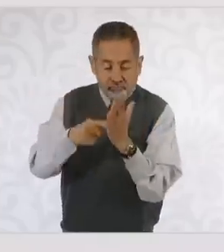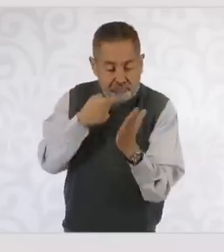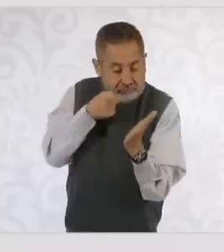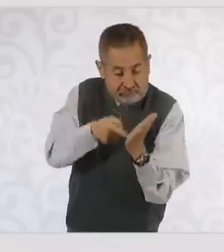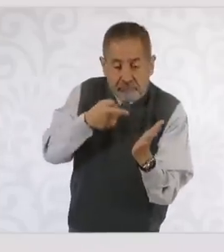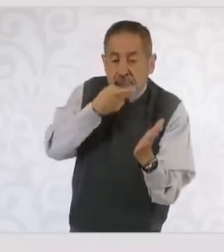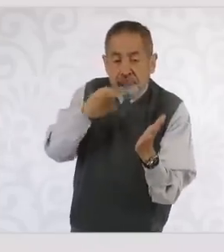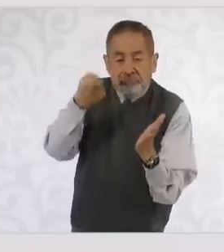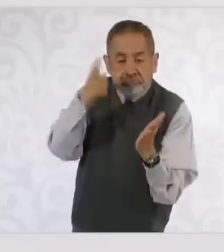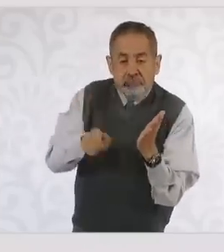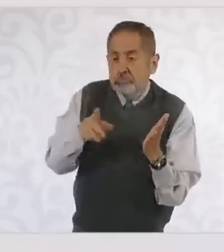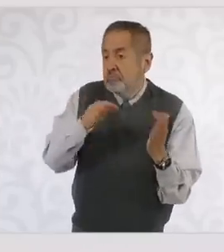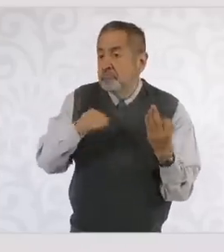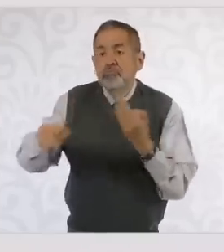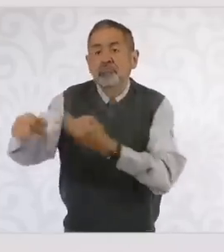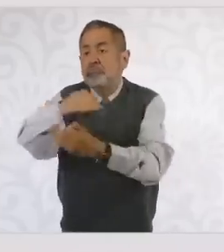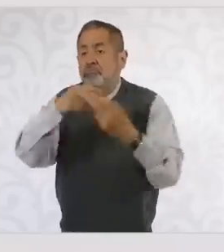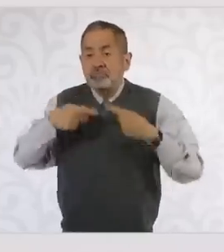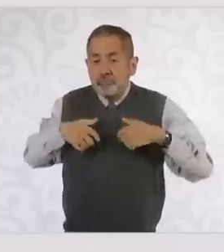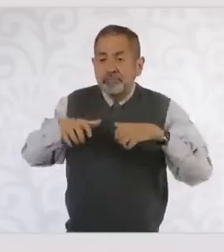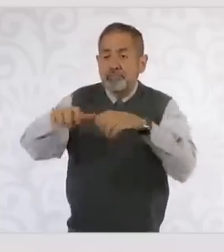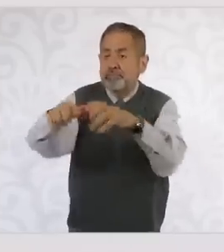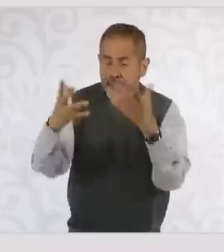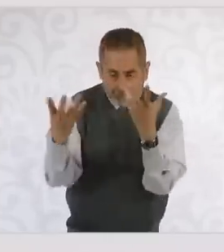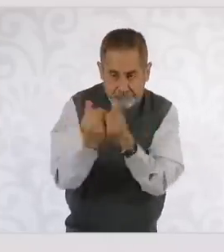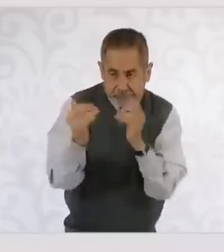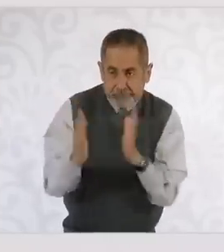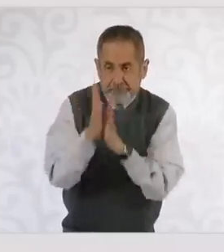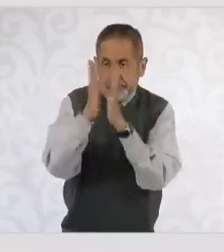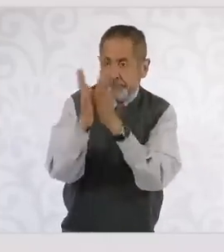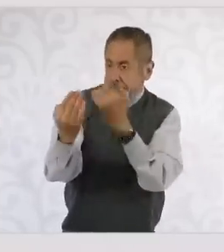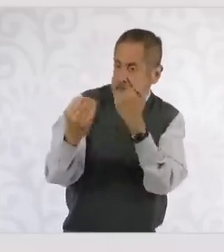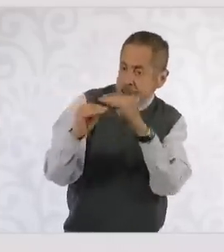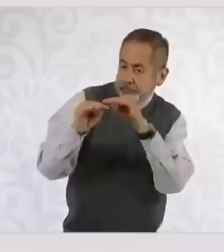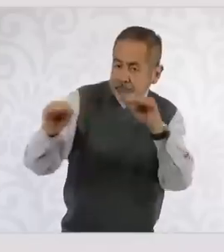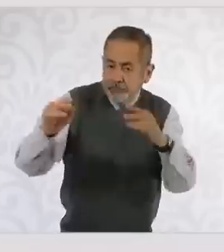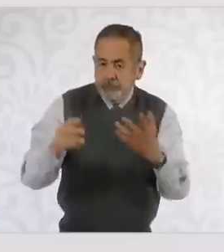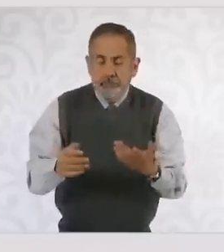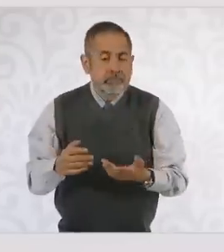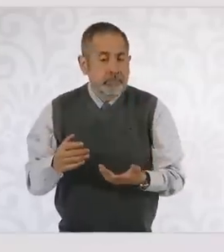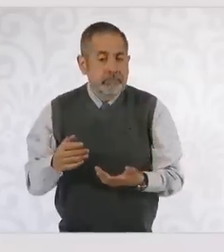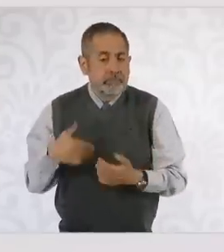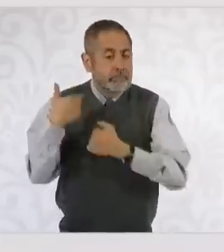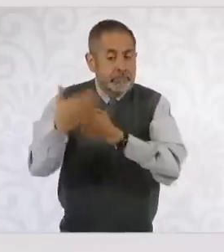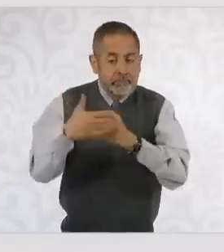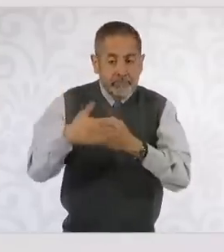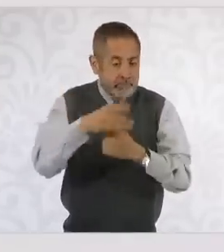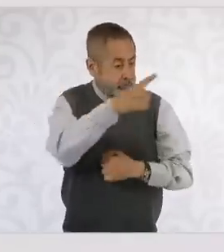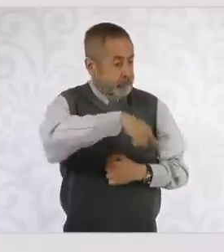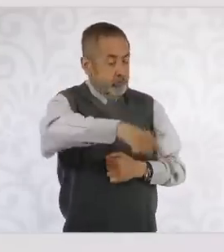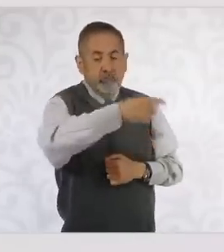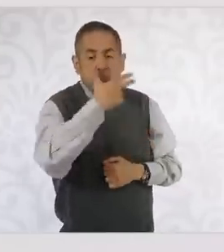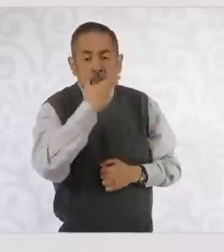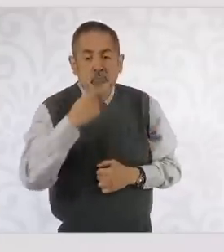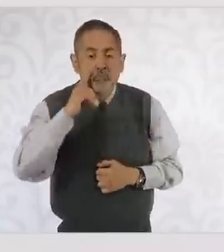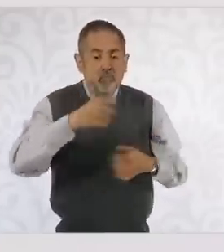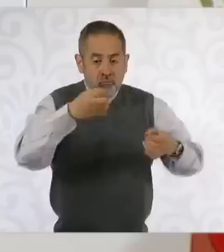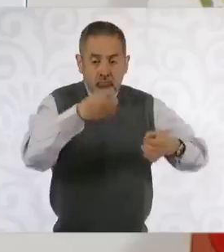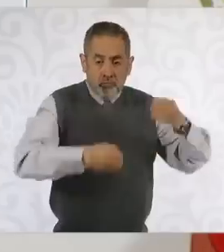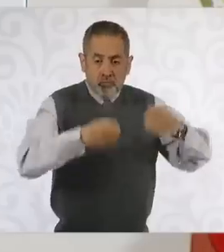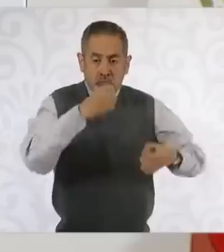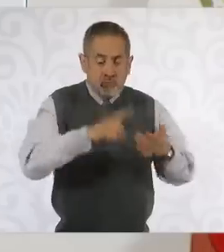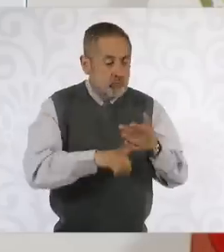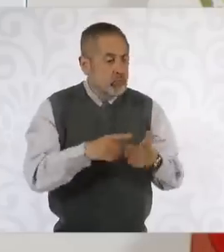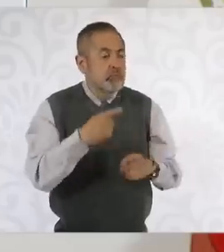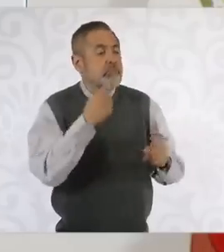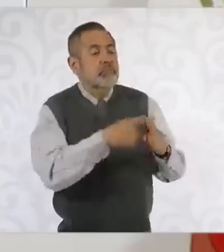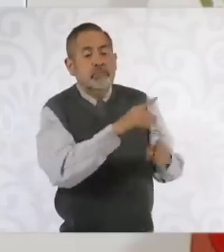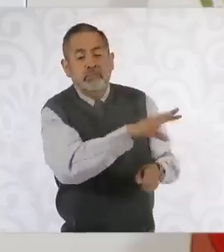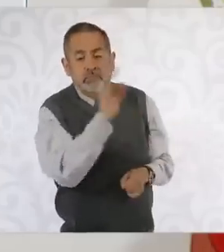la elección de jueces o de las personas juzgadoras Eh pues es el fortalecimiento de la democracia en